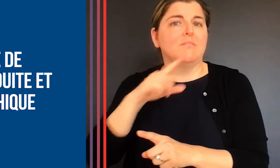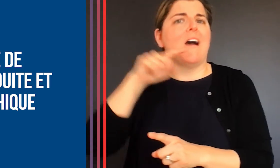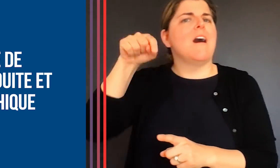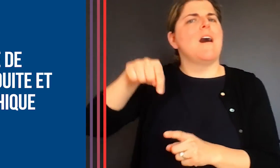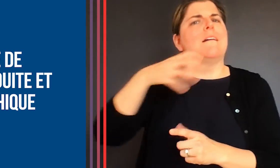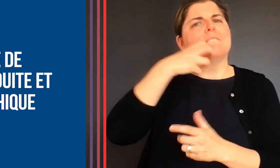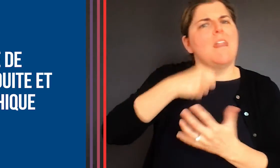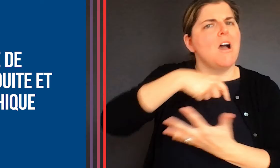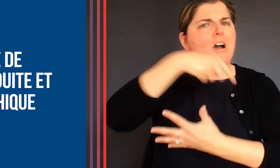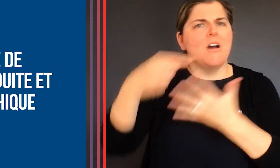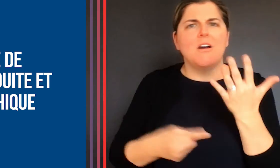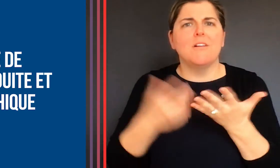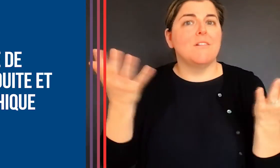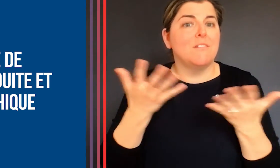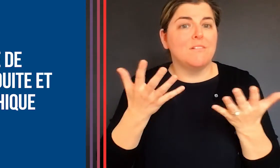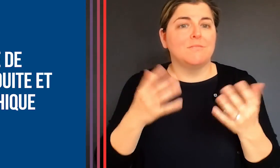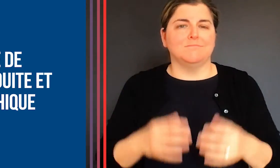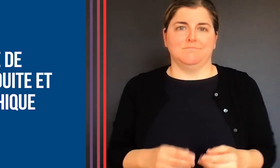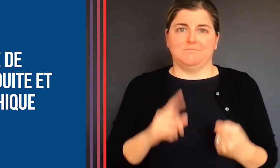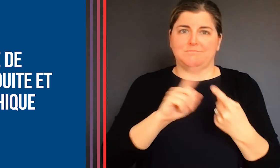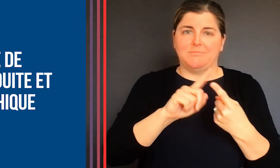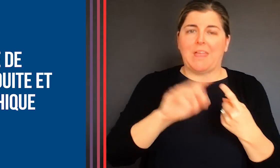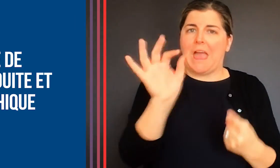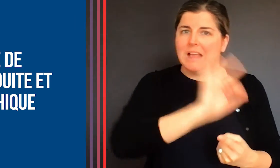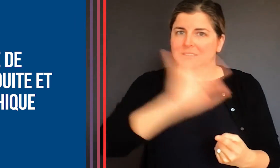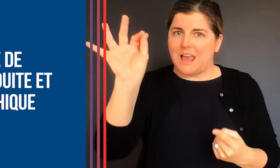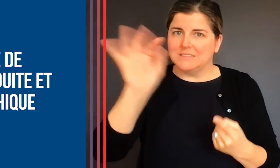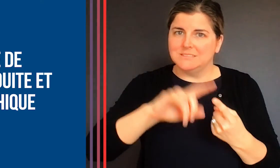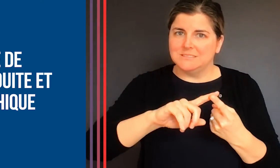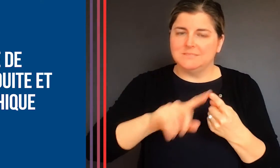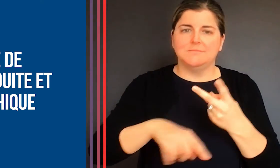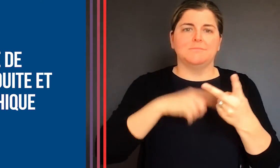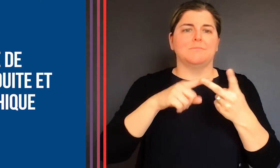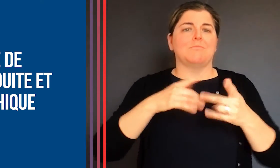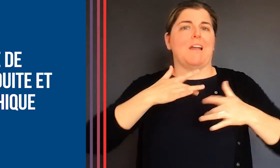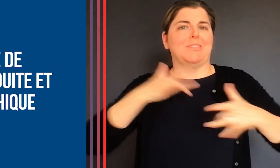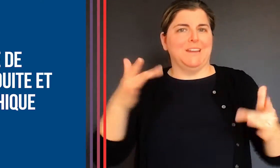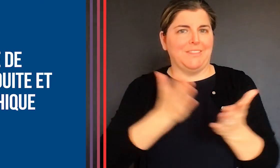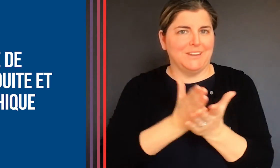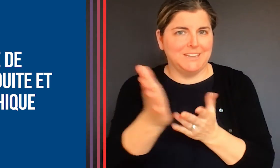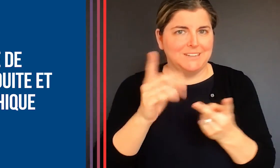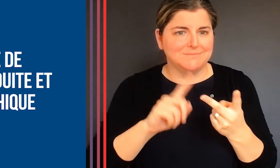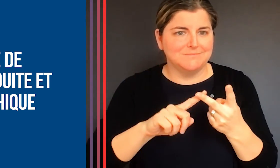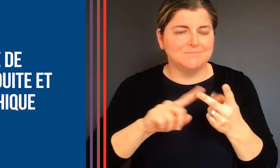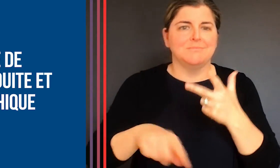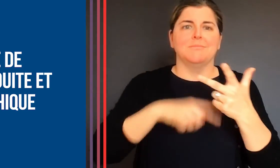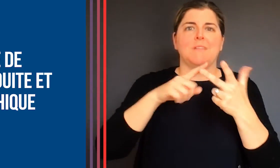de l’ASSC qui comprennent l’excellence, l’intégrité,